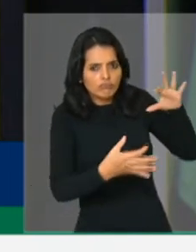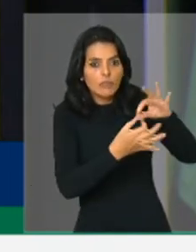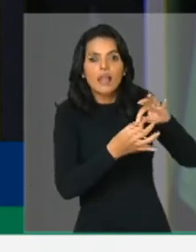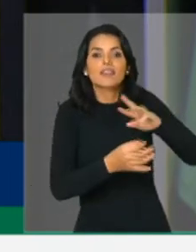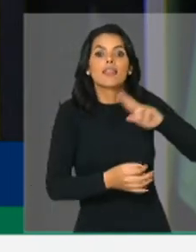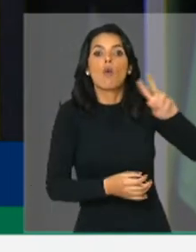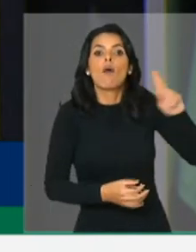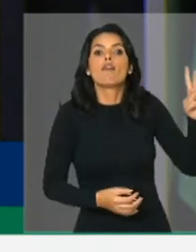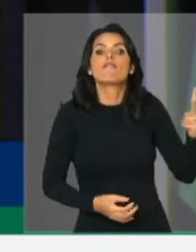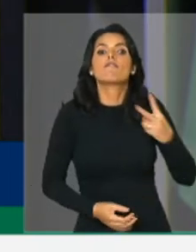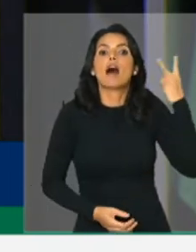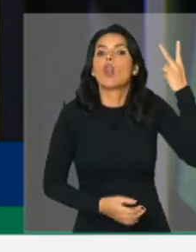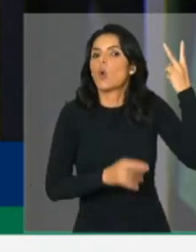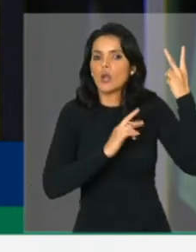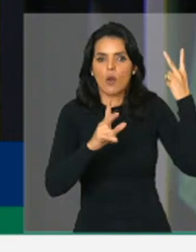PELO INSPER. DOS CONTENCIOSOS TRIBUTÁRIOS QUE TEMOS, AS